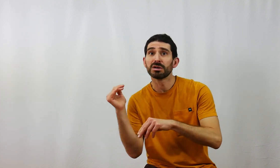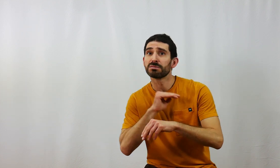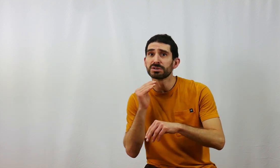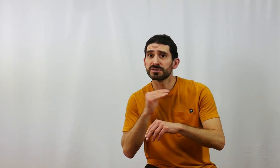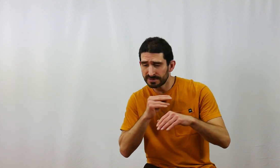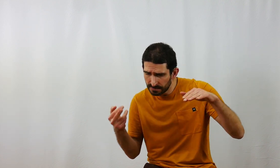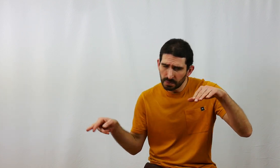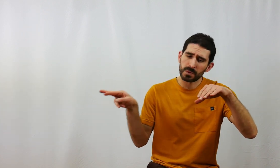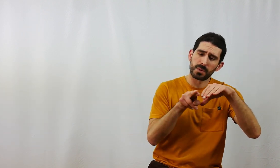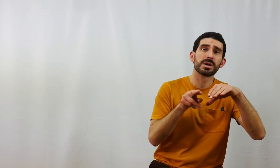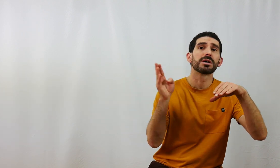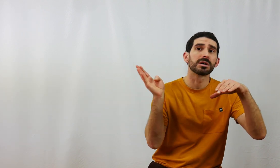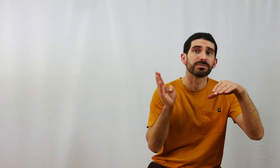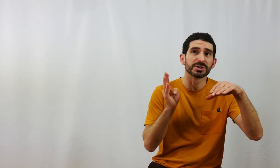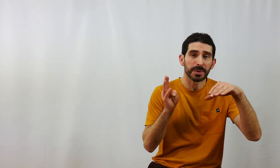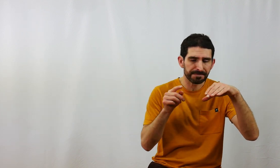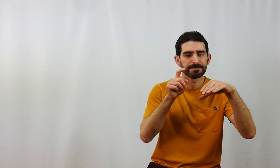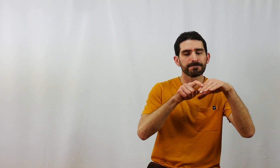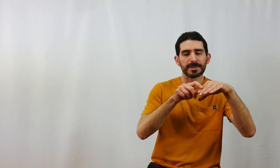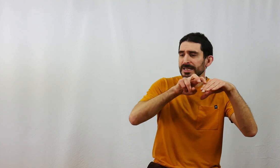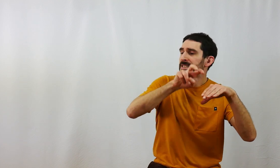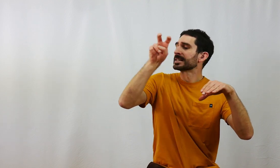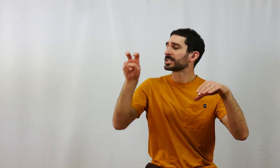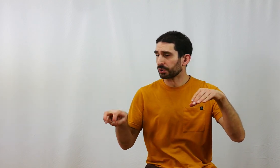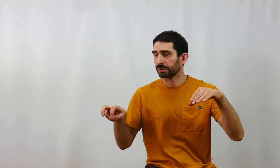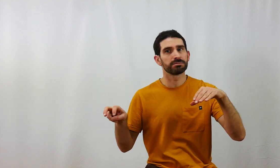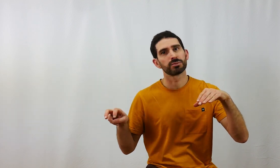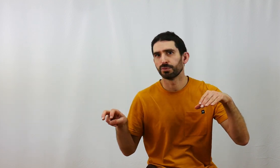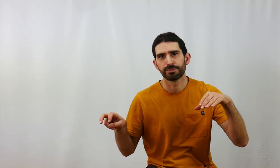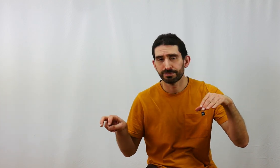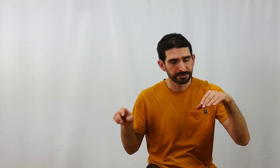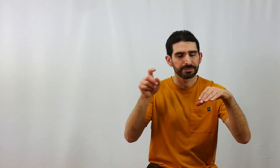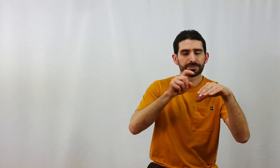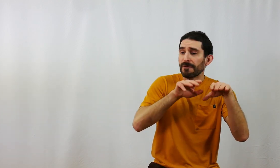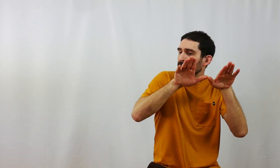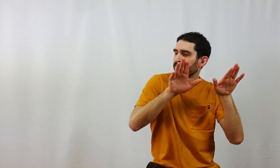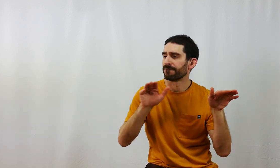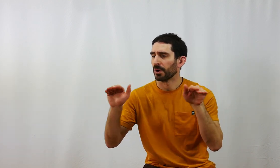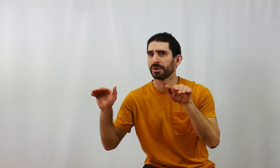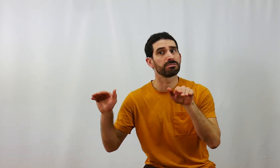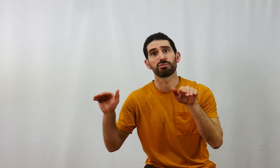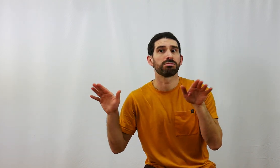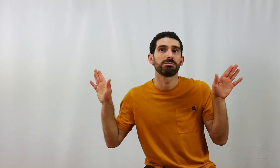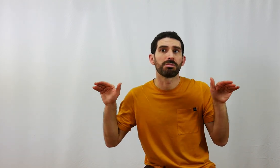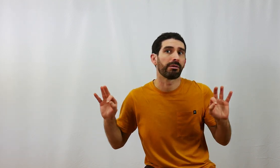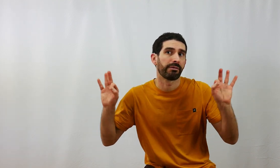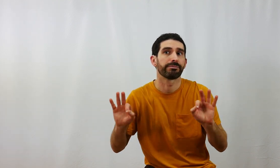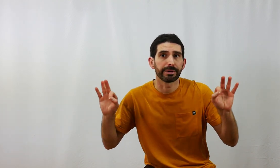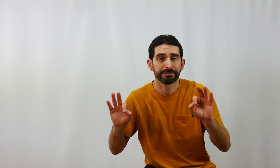d'où le besoin de revenir rapidement sur le cuir chevelu. Le pou ne saute pas et ne vole pas (il n'a pas d'ailes).